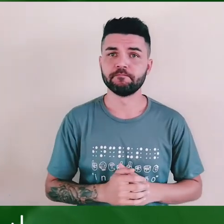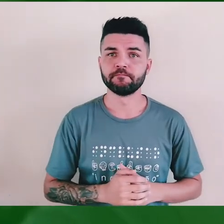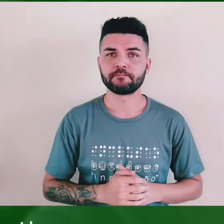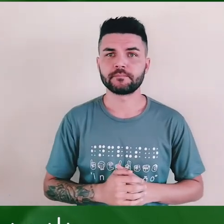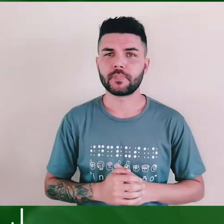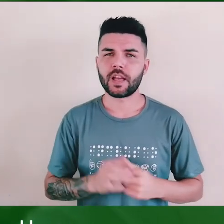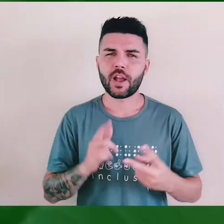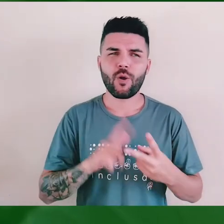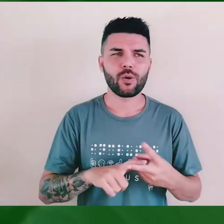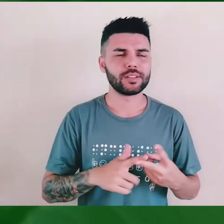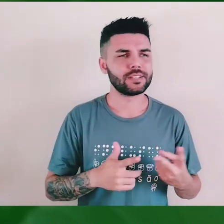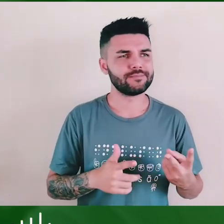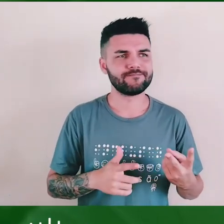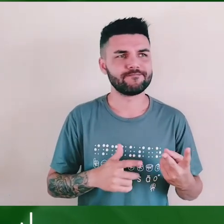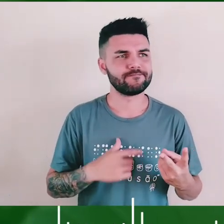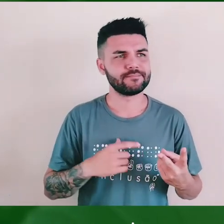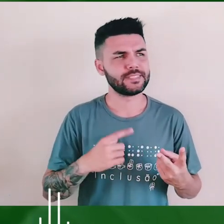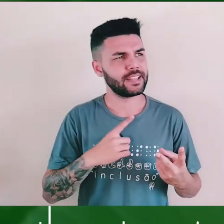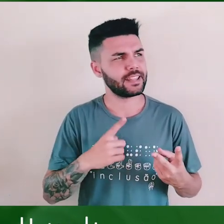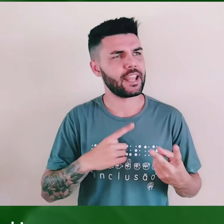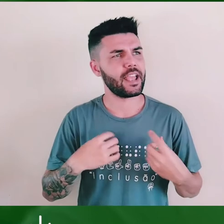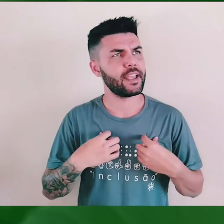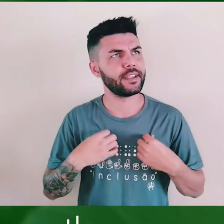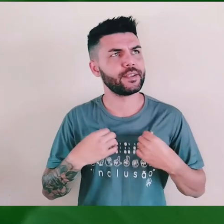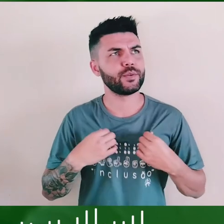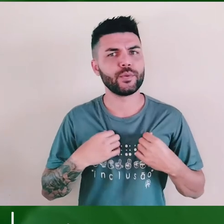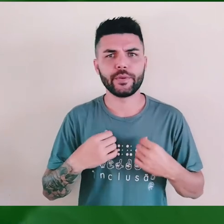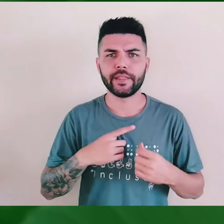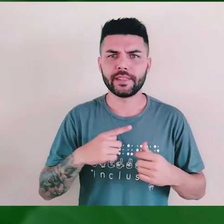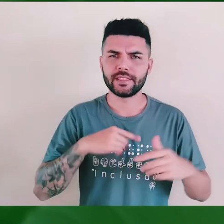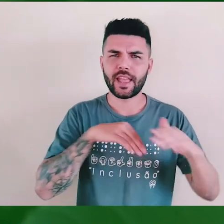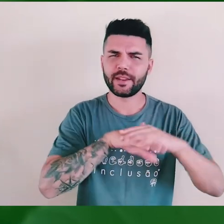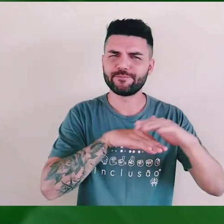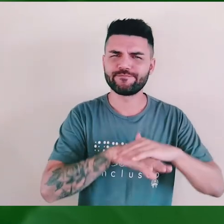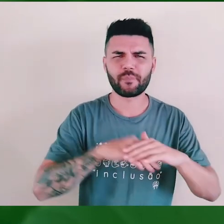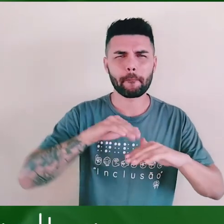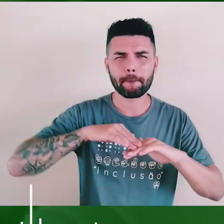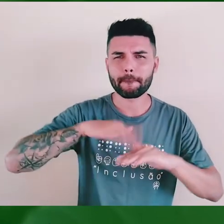rara assim que eu tenho, eu faço coleção de camisas, tenho 500 camisas! Tenho muita